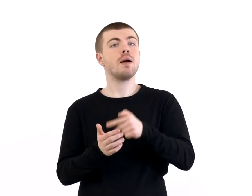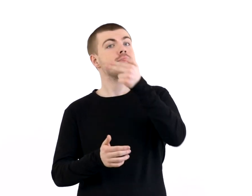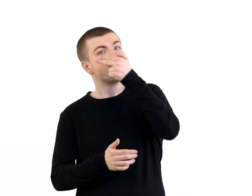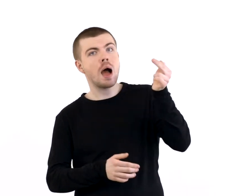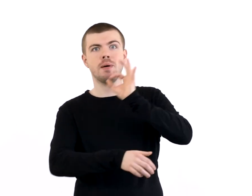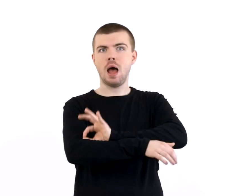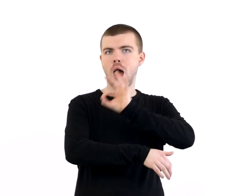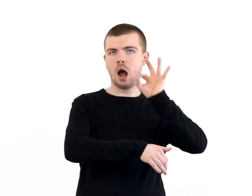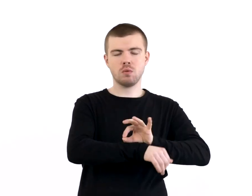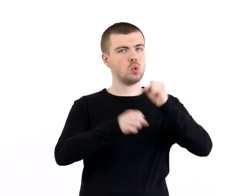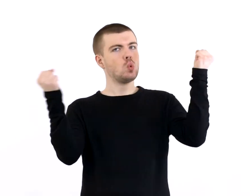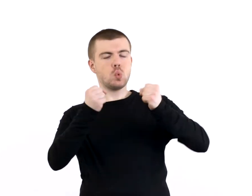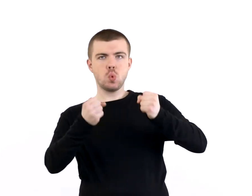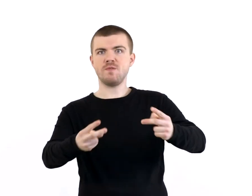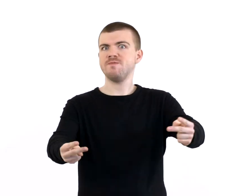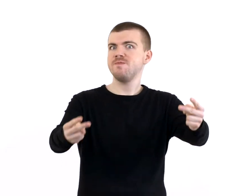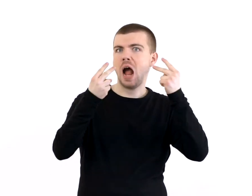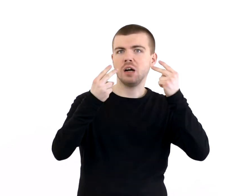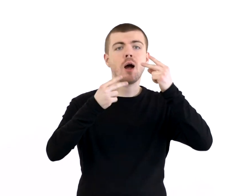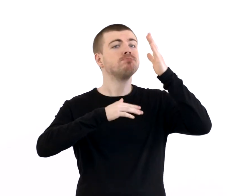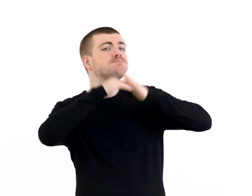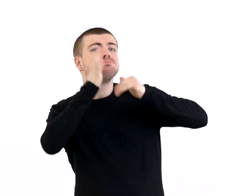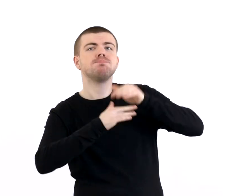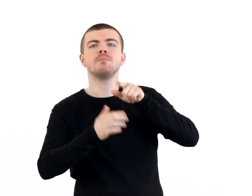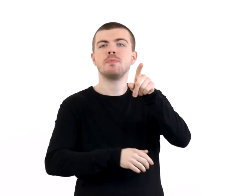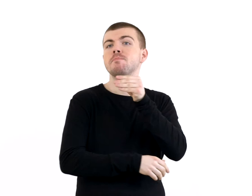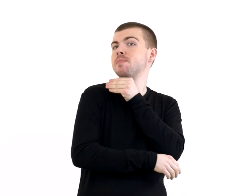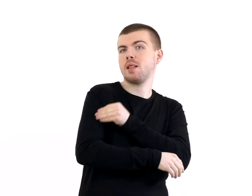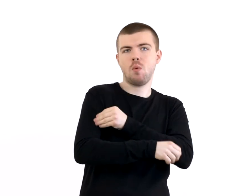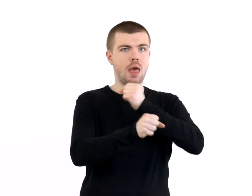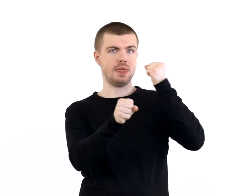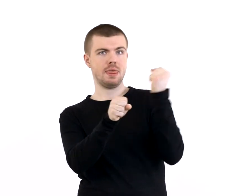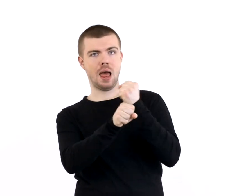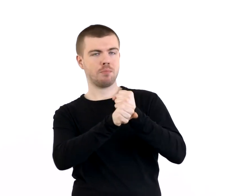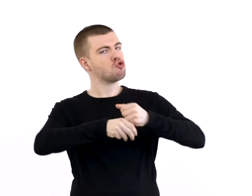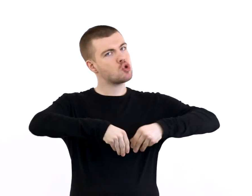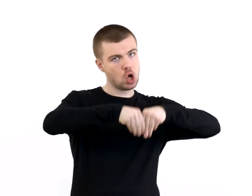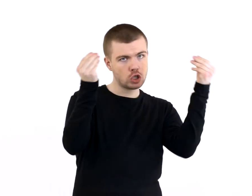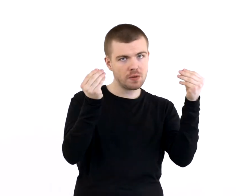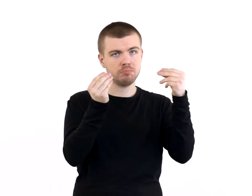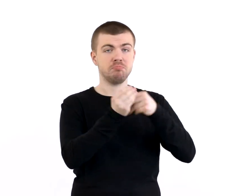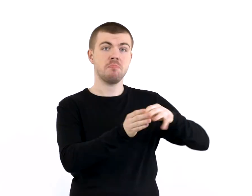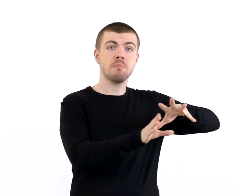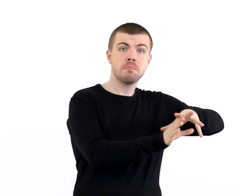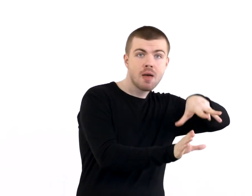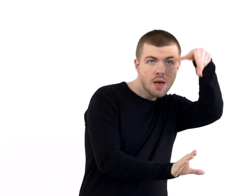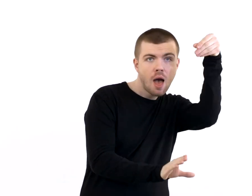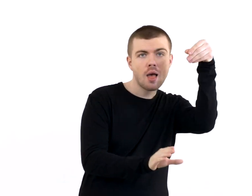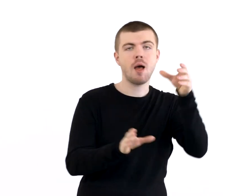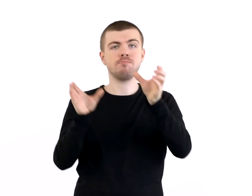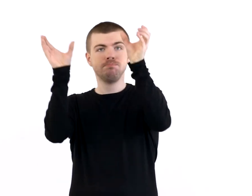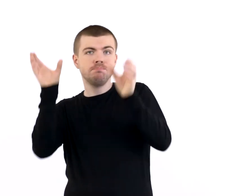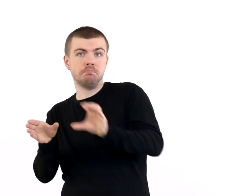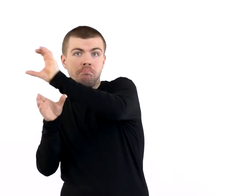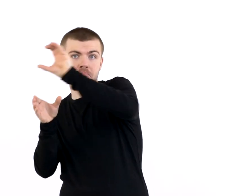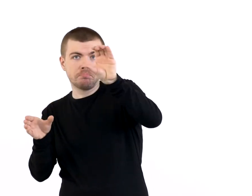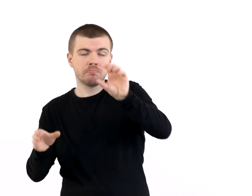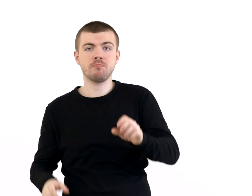Pod względem architektonicznym najważniejszy był rozwój budowli kamiennych w postaci menhirów i megalitów,